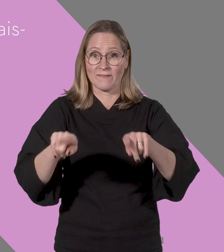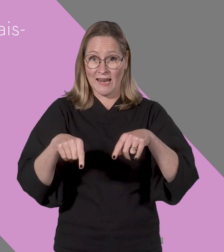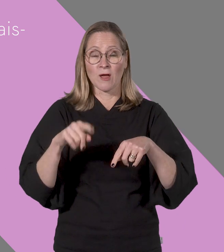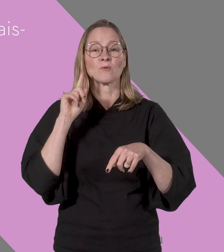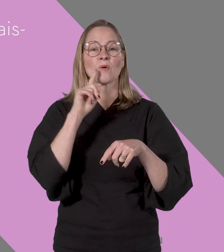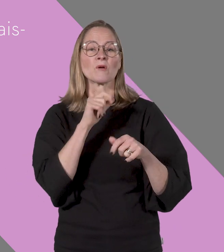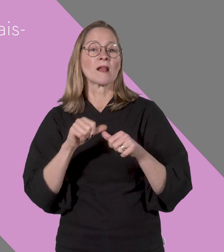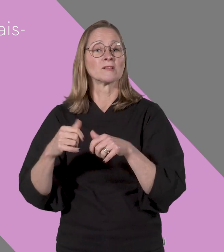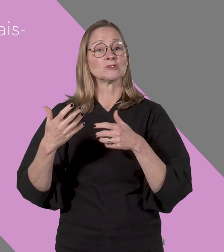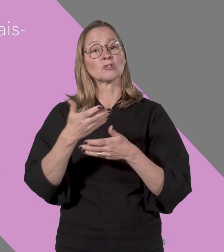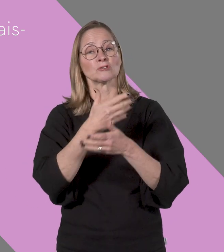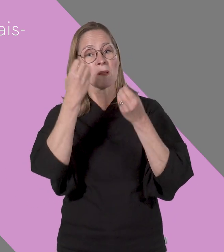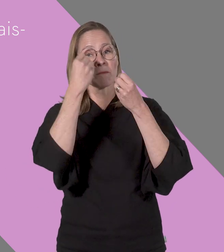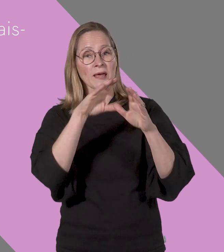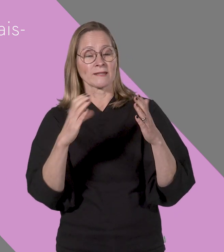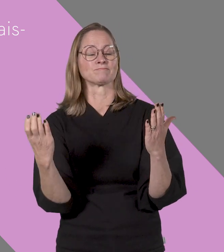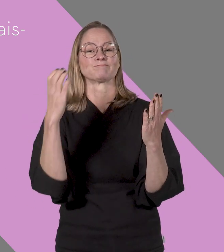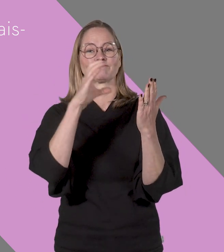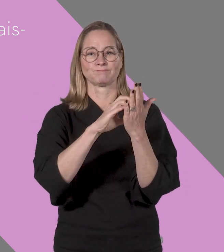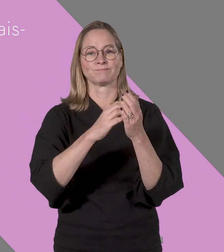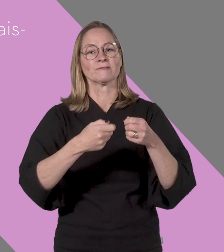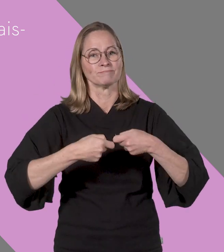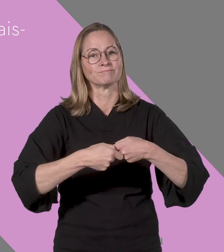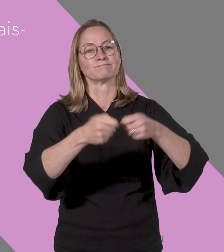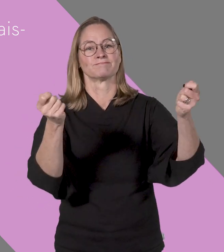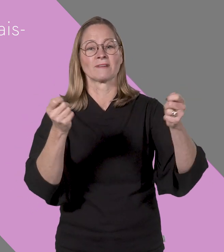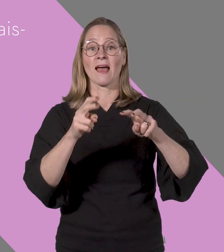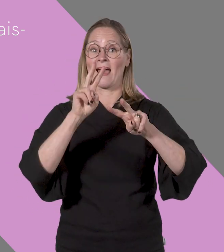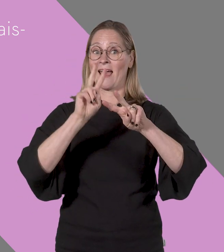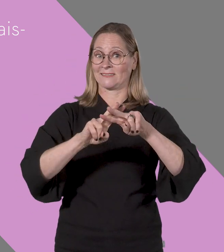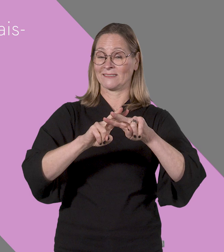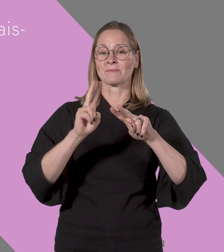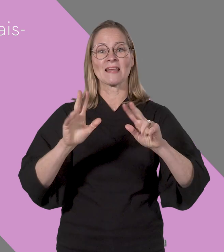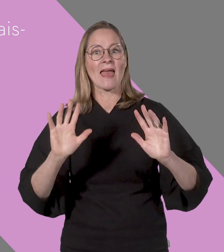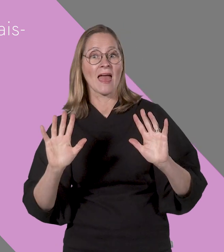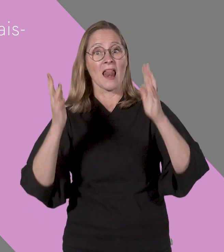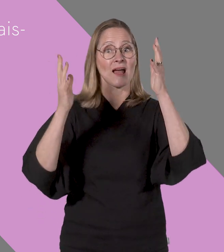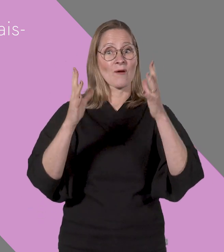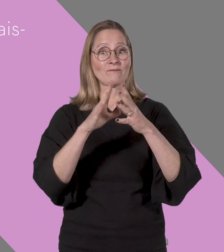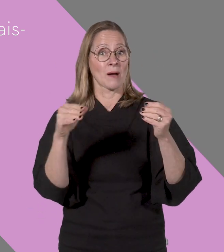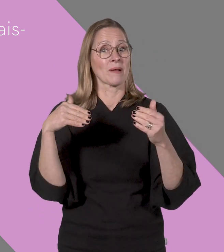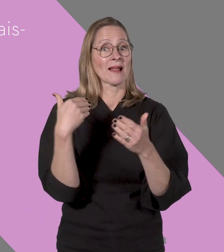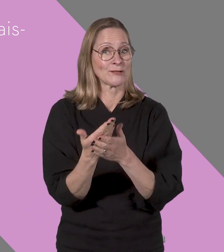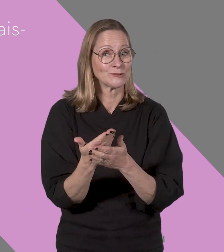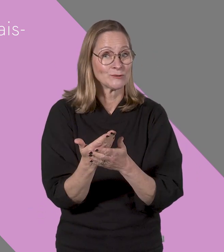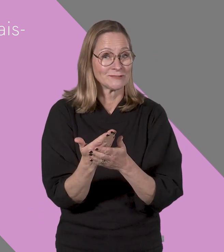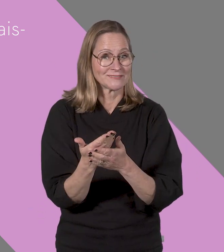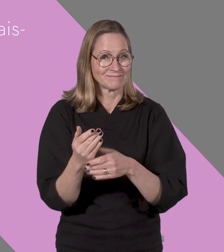Videot jaetaan Kuurojen Liiton sosiaalisessa mediassa - hashtagilla #eläköönvapaaehtoisuus.